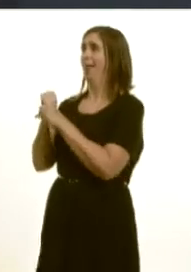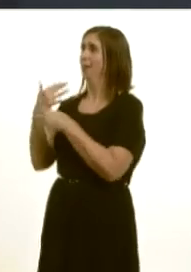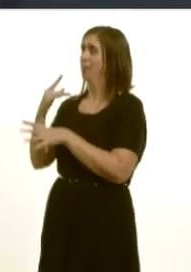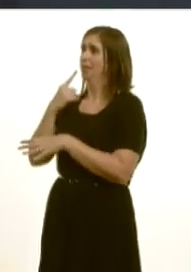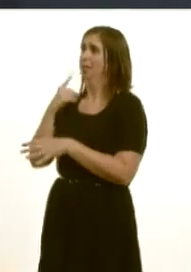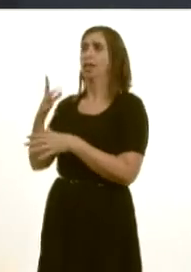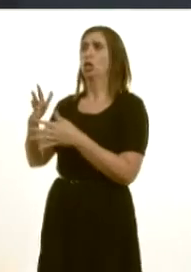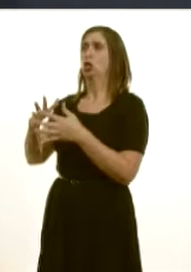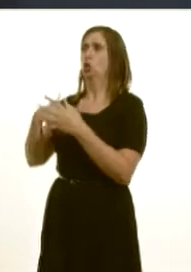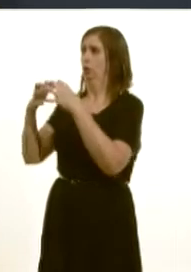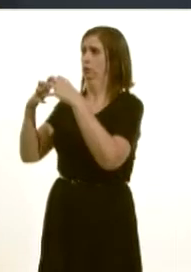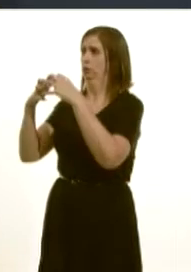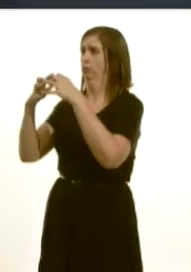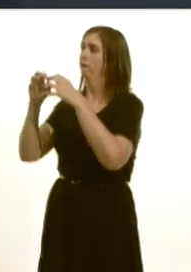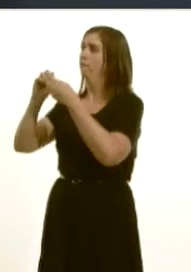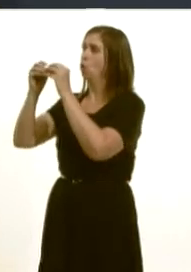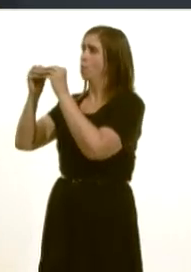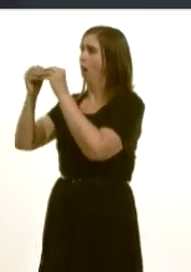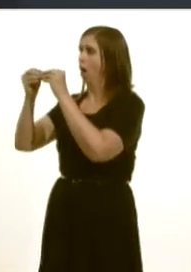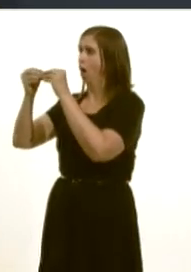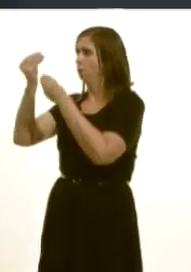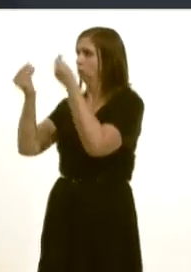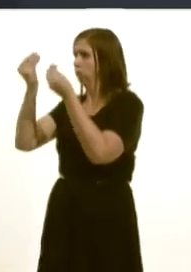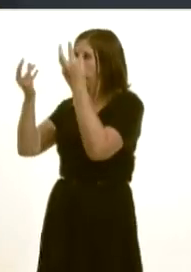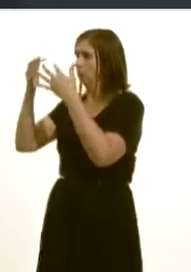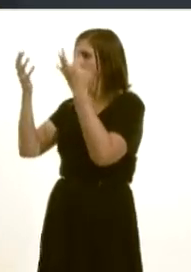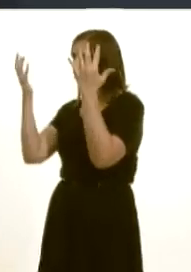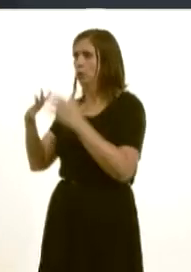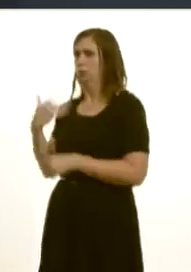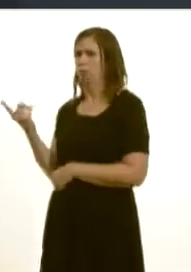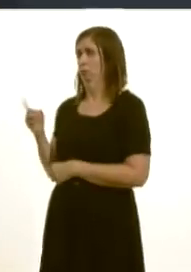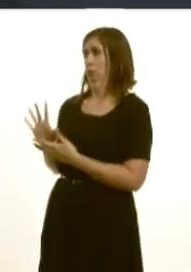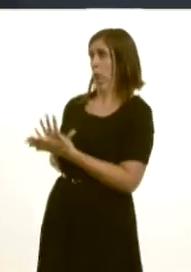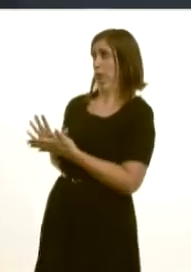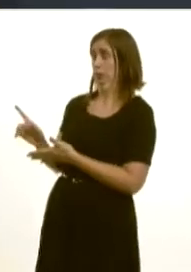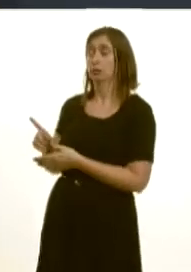mae arweinydd eich plaid chi, Ed Miliband, yn dweud ei fod yn barod i edrych ar y mater.